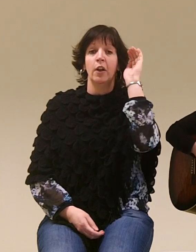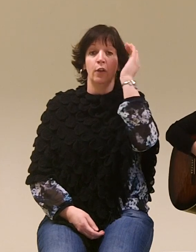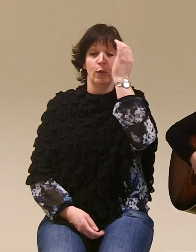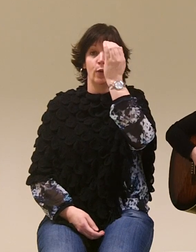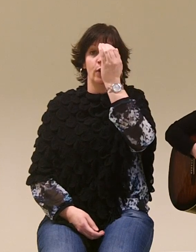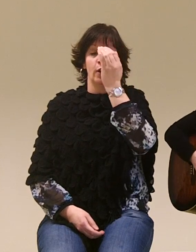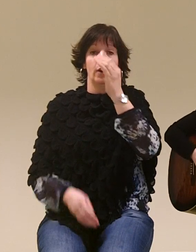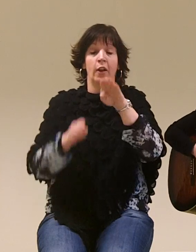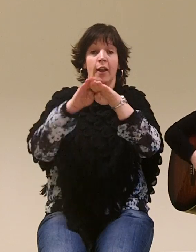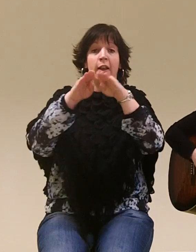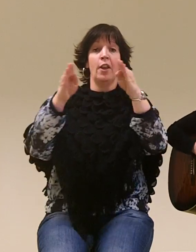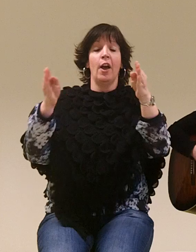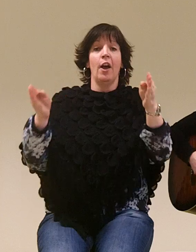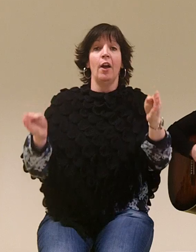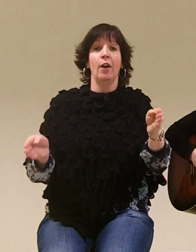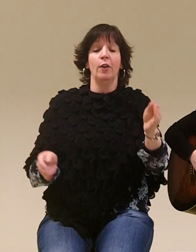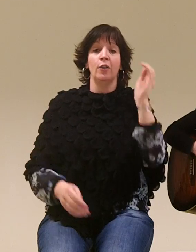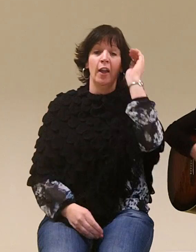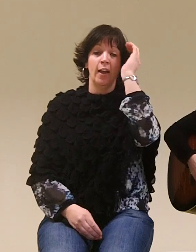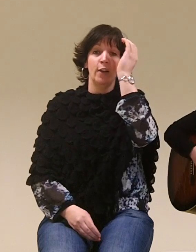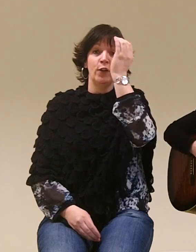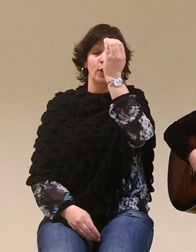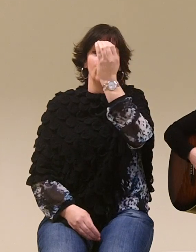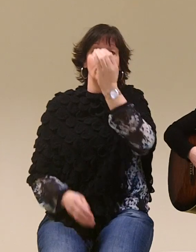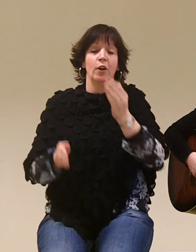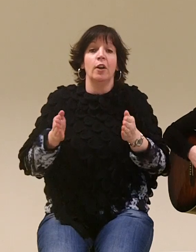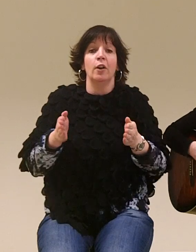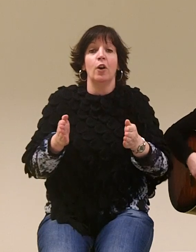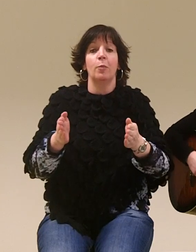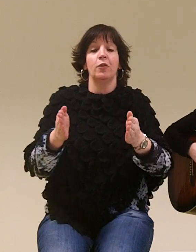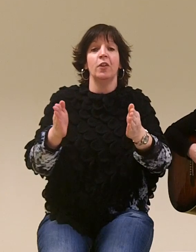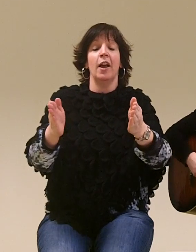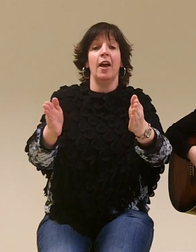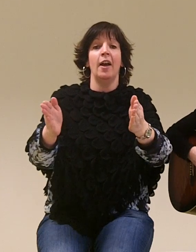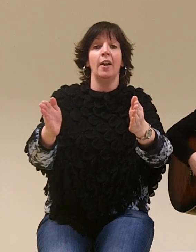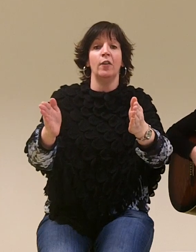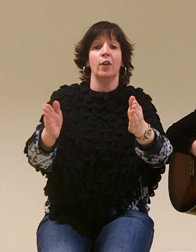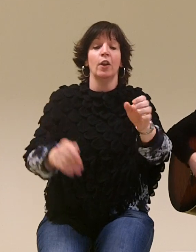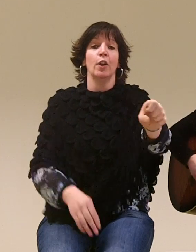donker in huis en donker op straat